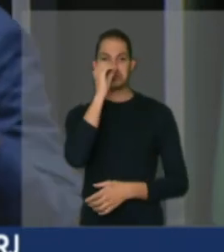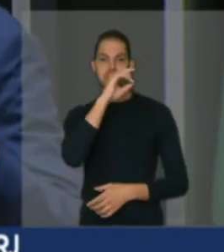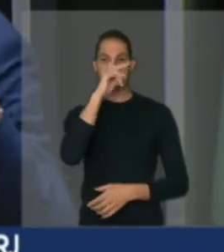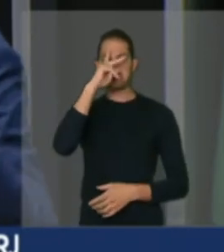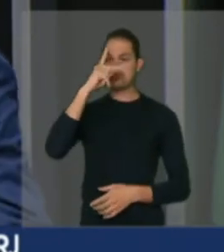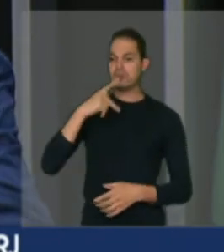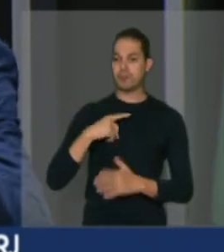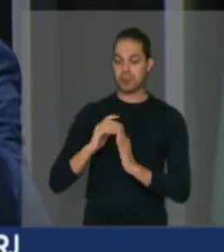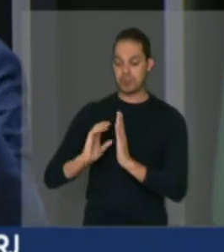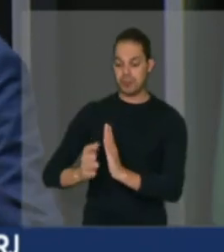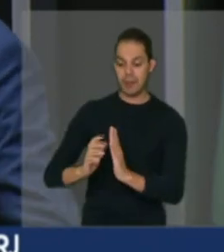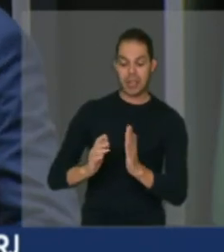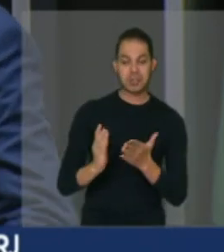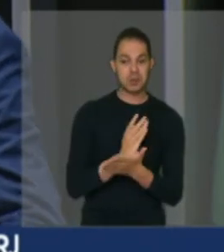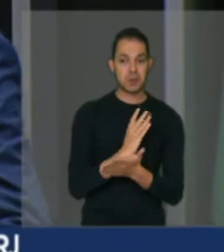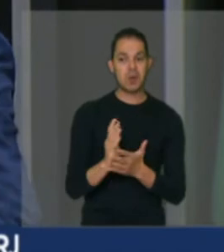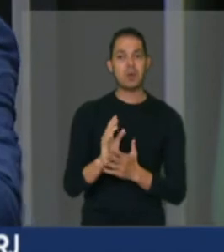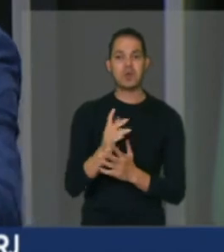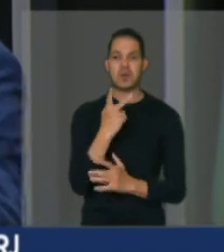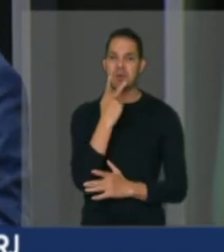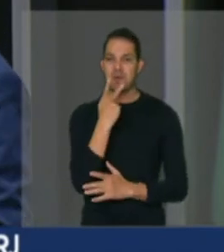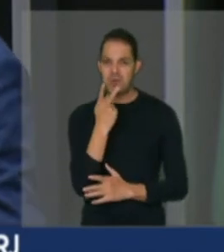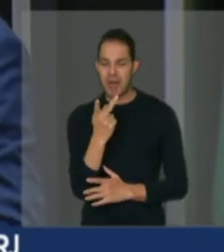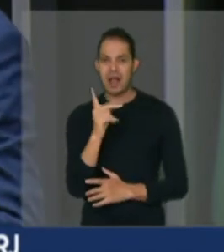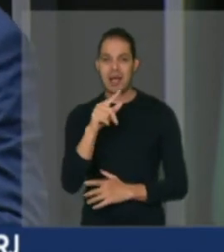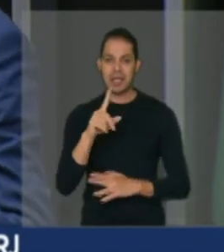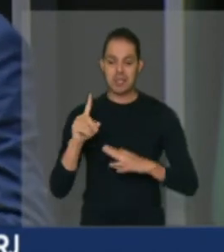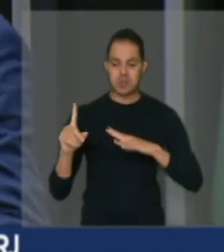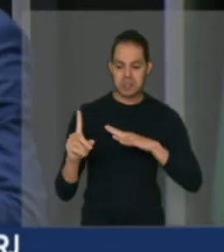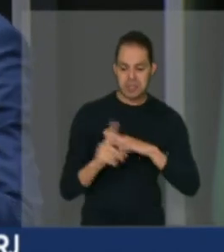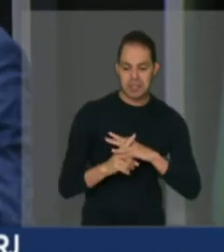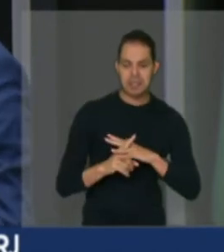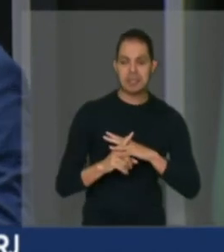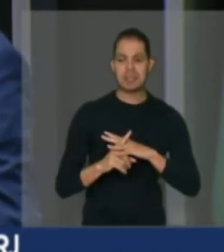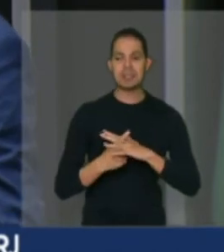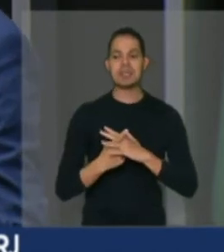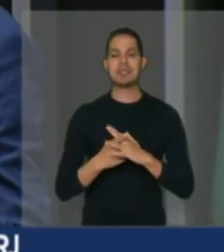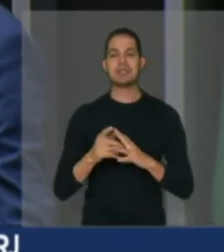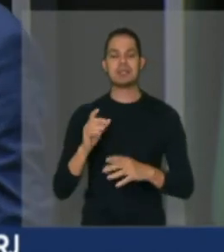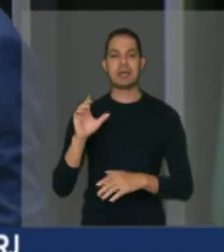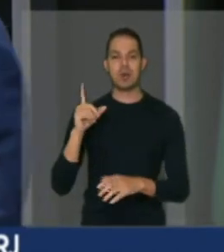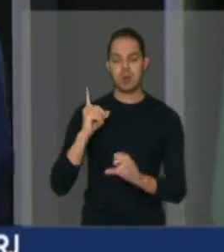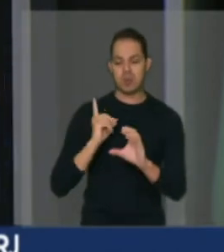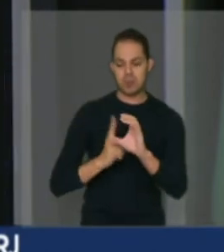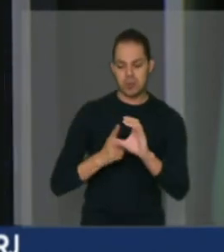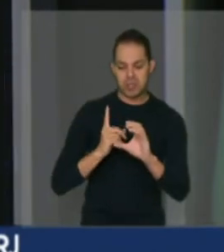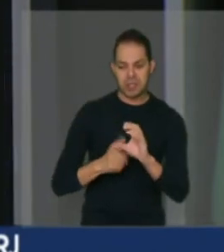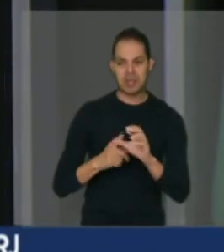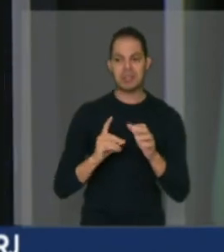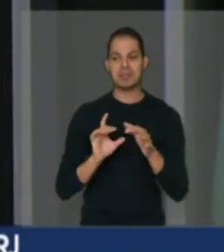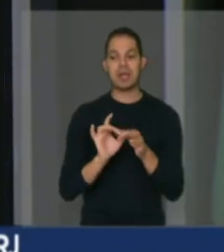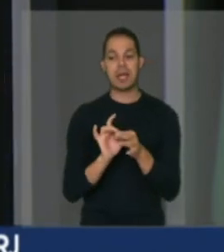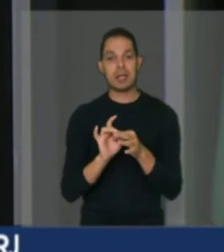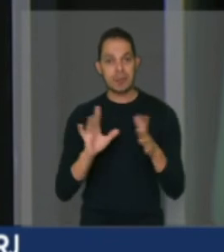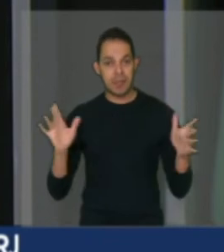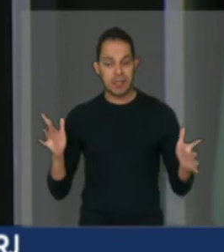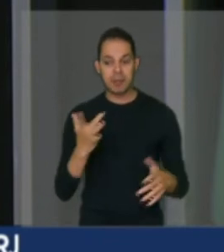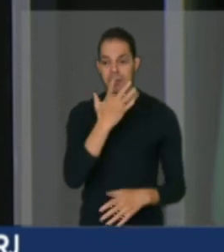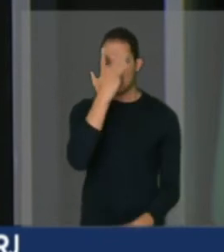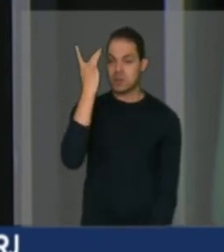PARTIDOS QUE SE DIZEM SOCIALISTAS, COMUNISTAS, LIBERTÁRIOS, AQUELE QUE JÁ É DEPUTADO RECEBE UM BOLÃO PARA FAZER POLÍTICA ENQUANTO AQUELE NOVO FILIADO RECEBE